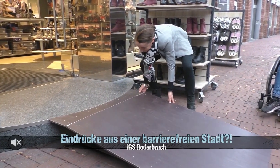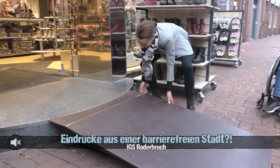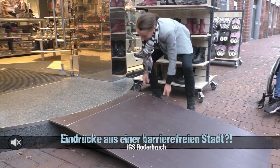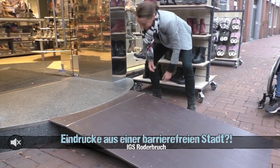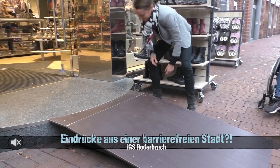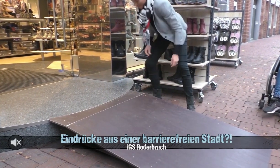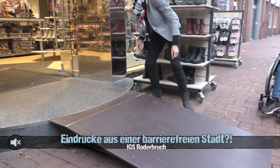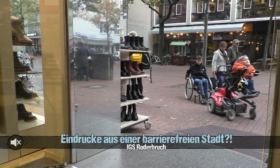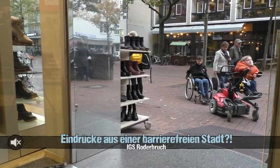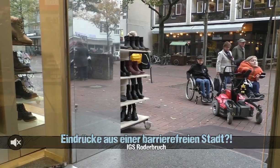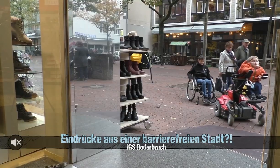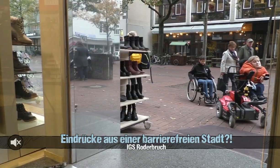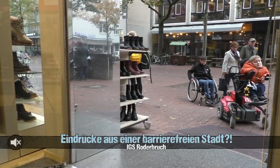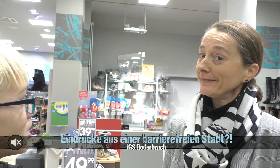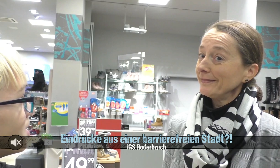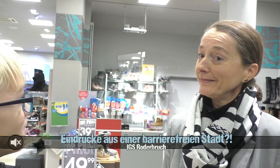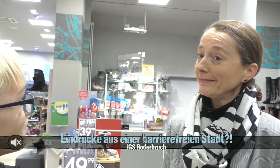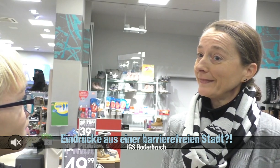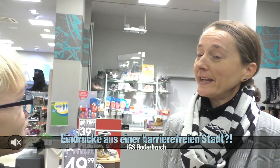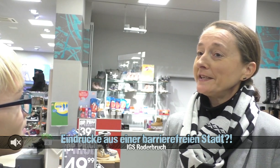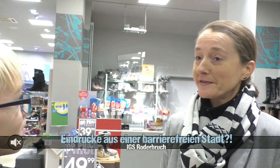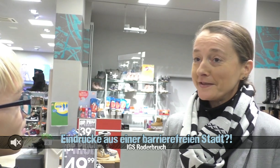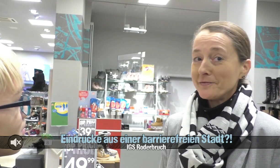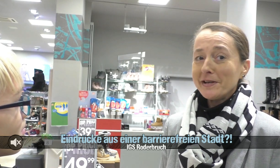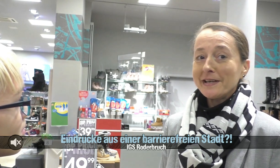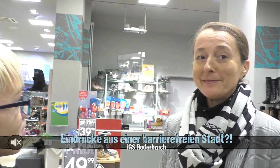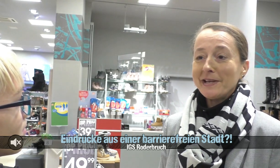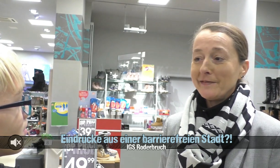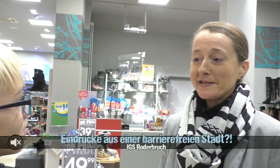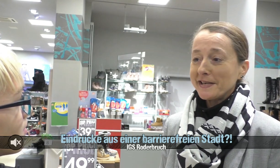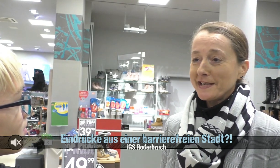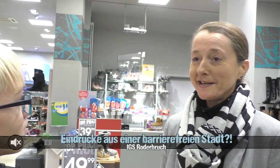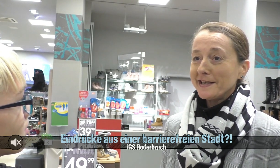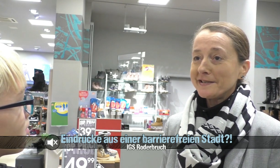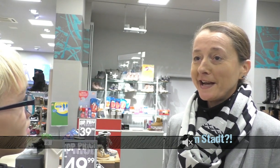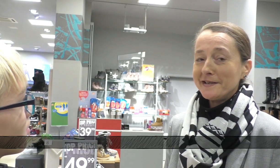(Interviewer) Warum haben sie sich für diesen Rampen-Typ entschieden? Diese Rampe ist ganz neu, die haben wir seit gestern erst.